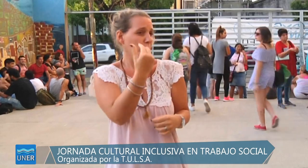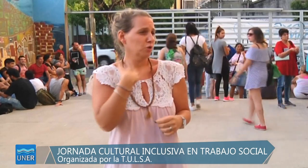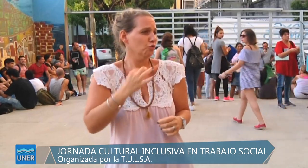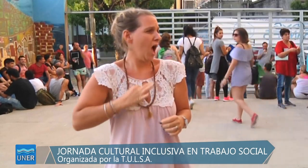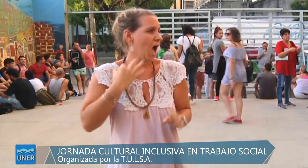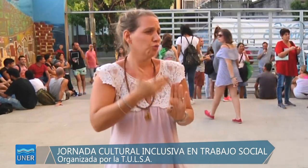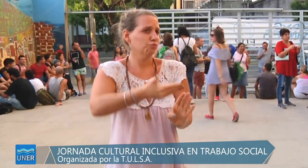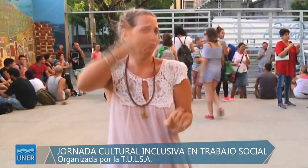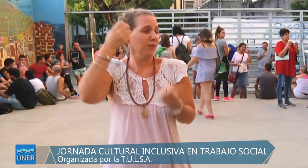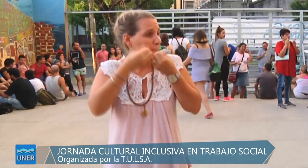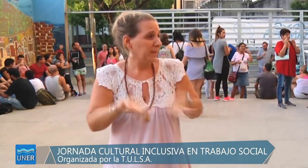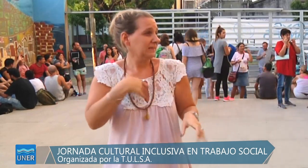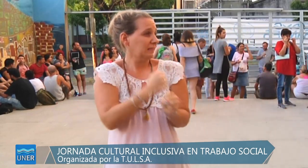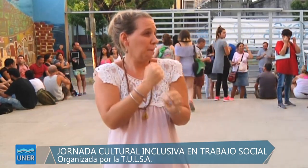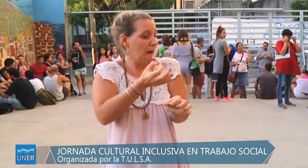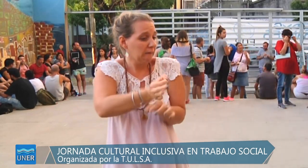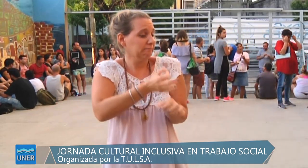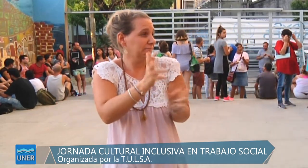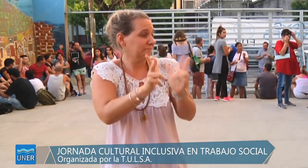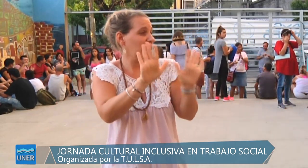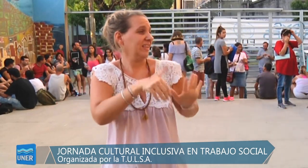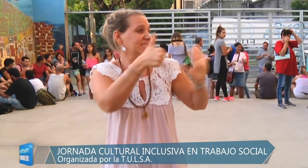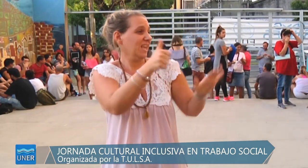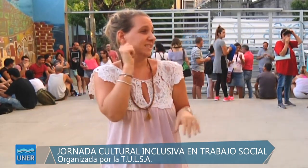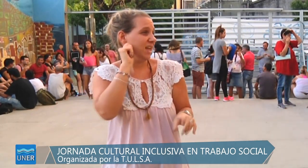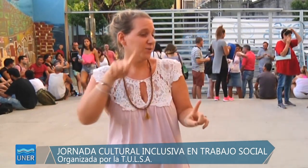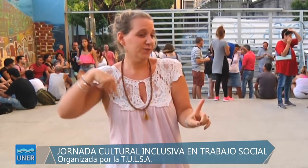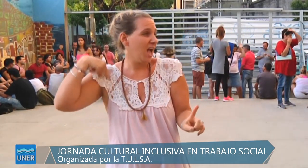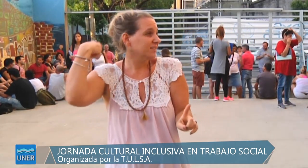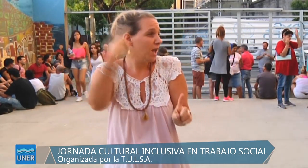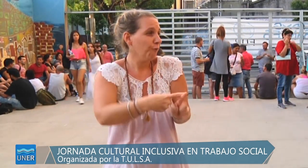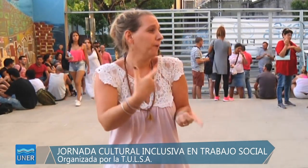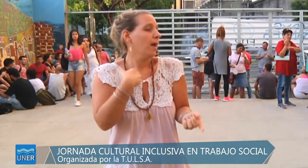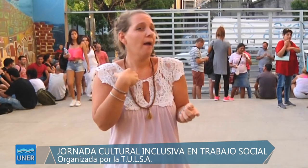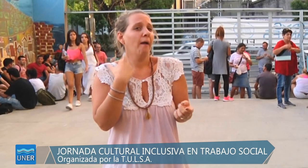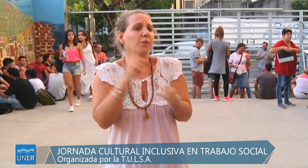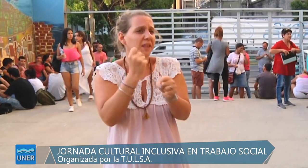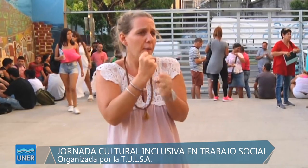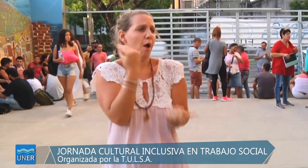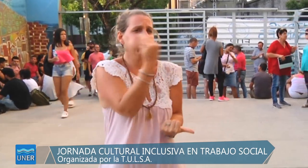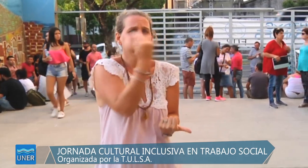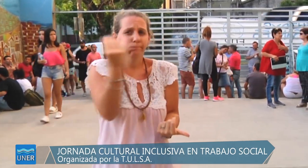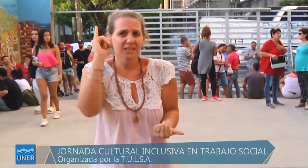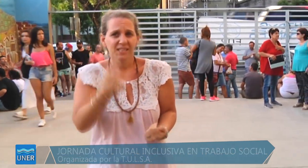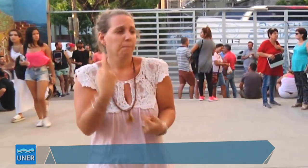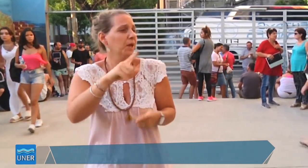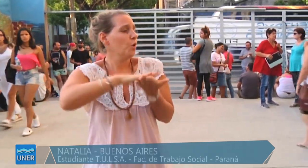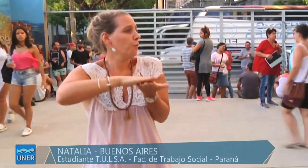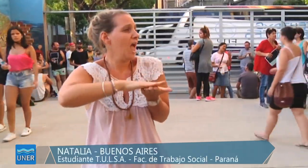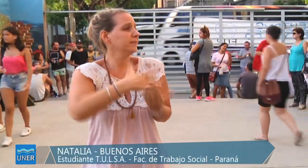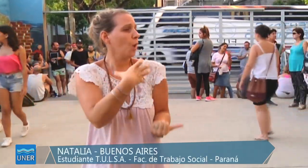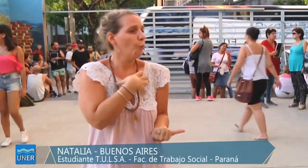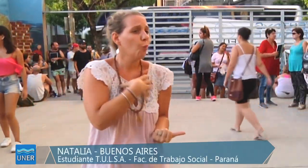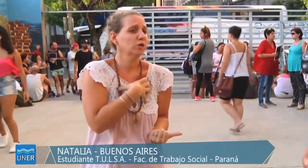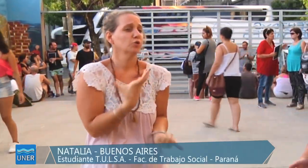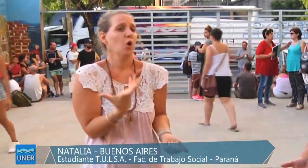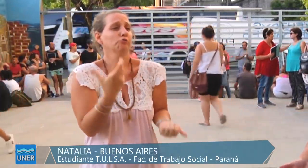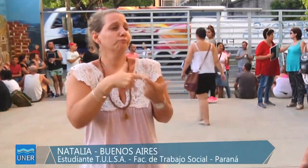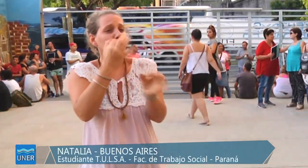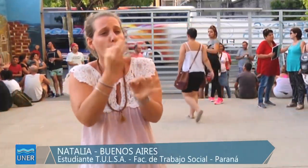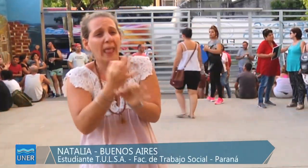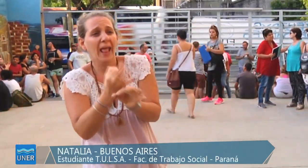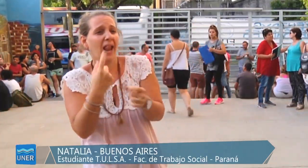Yo hace muchos años que enseño Lengua de Señas, 16 años, pero enseño en cursos básicos,